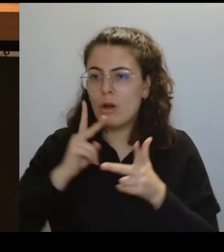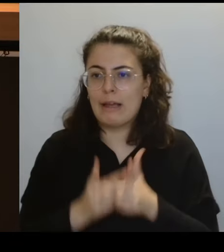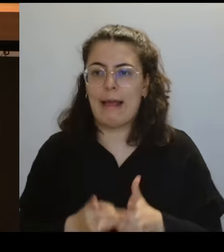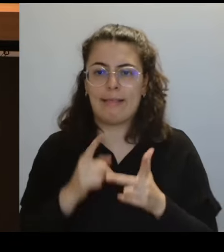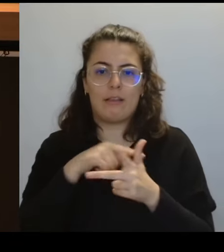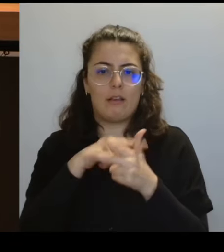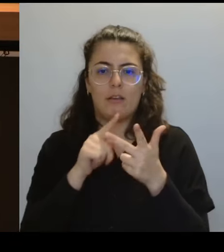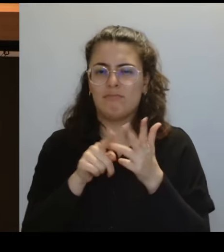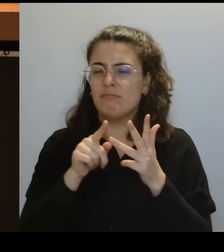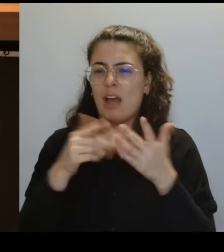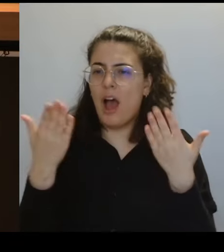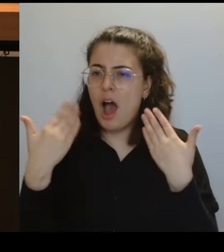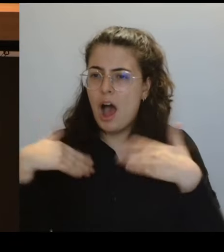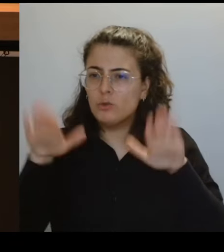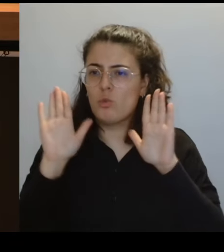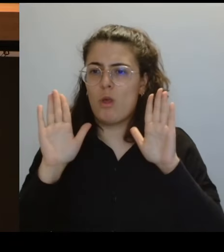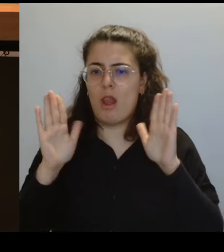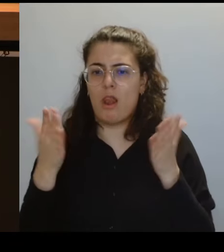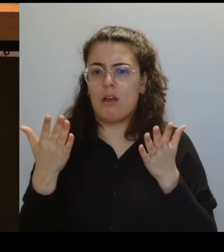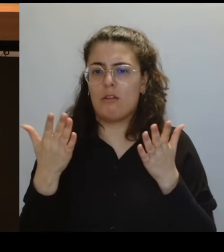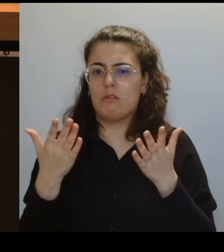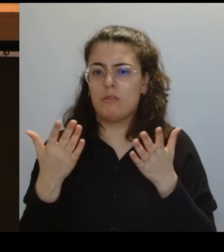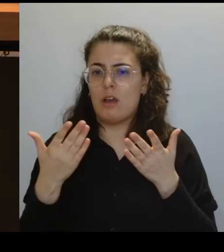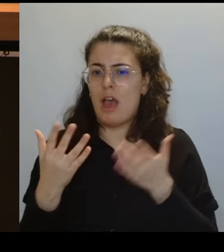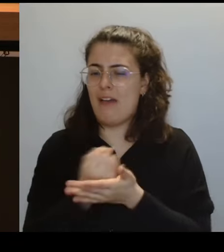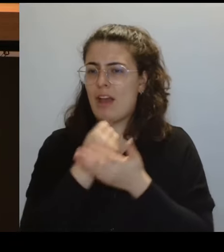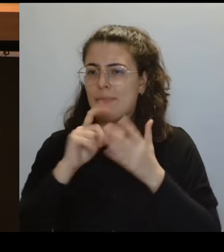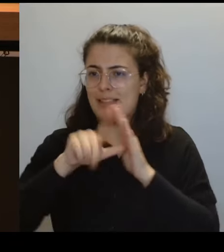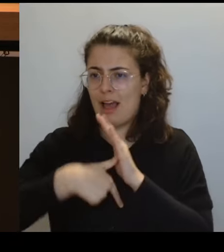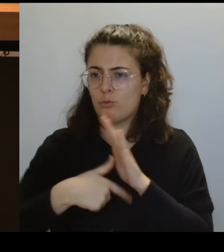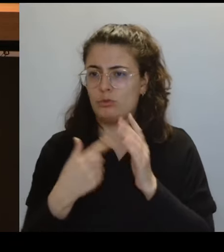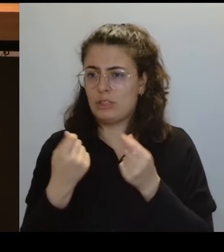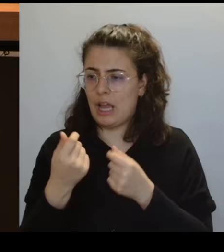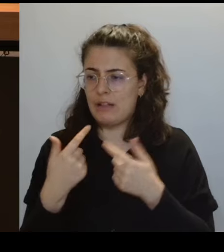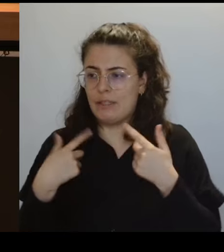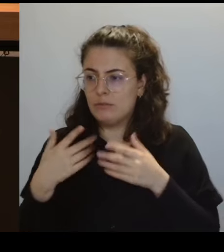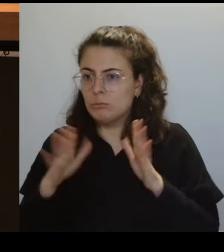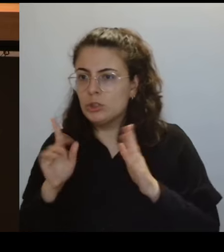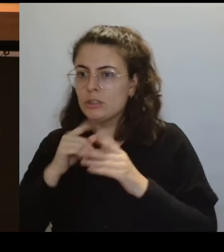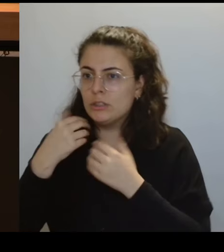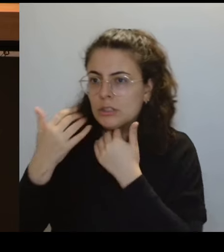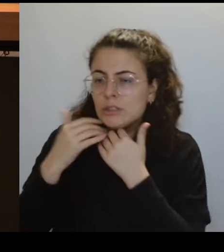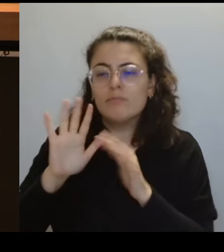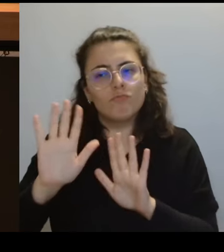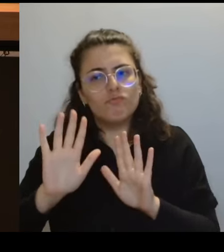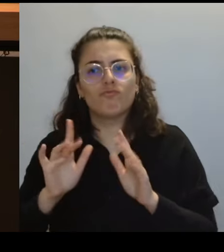Das ist ja erstmal ein richtiger Ansatz genauso wie der ursprüngliche Ansatz, warum man das Verfahren überhaupt in